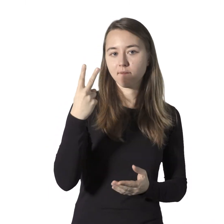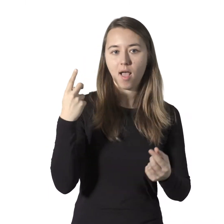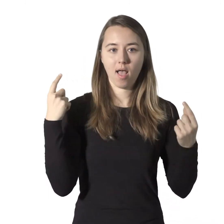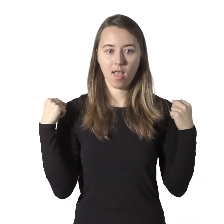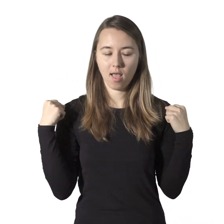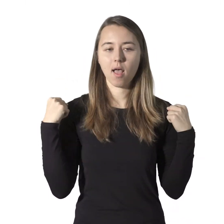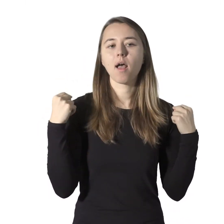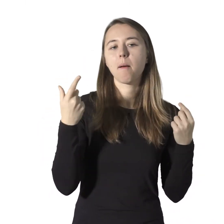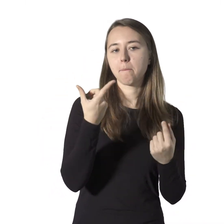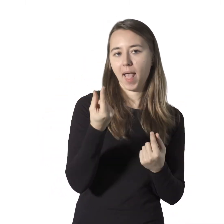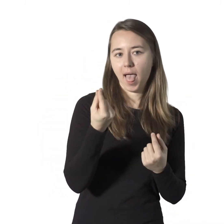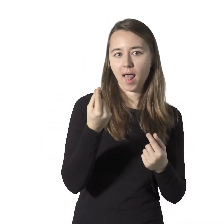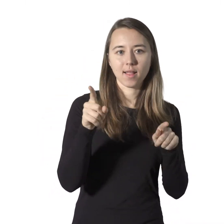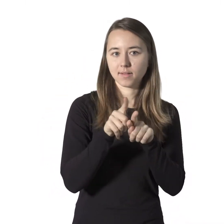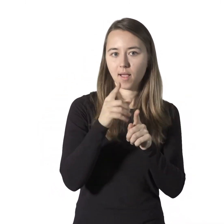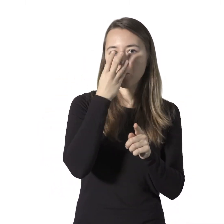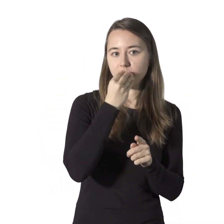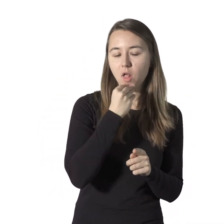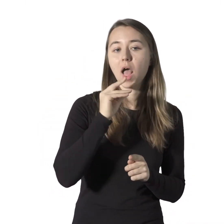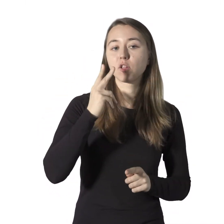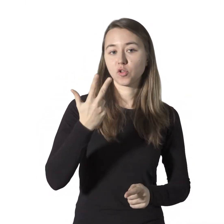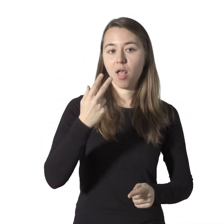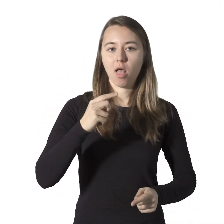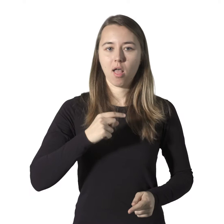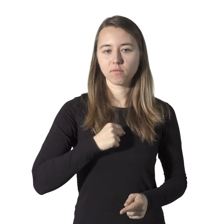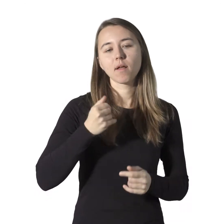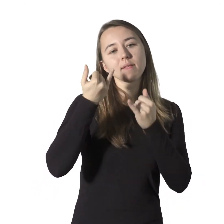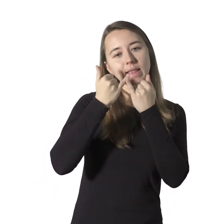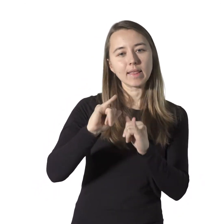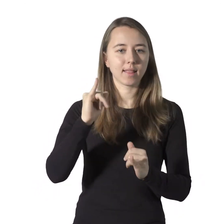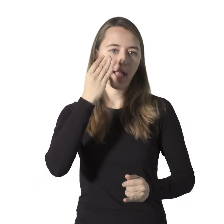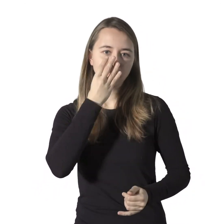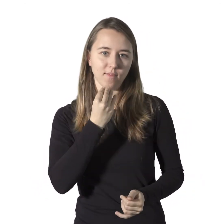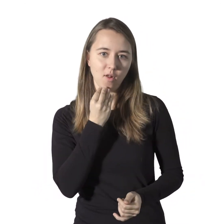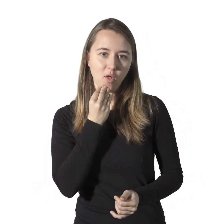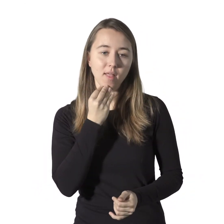Dwie z nich stanowiły parę, trzecia zaś zazwyczaj była odmienna stylistycznie.